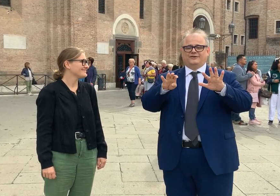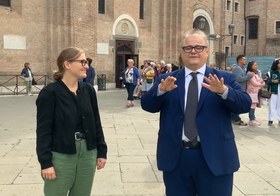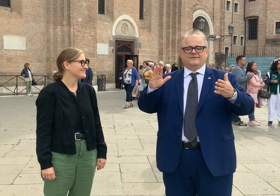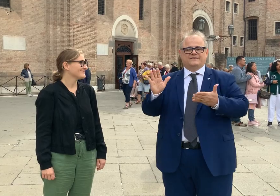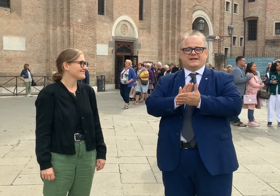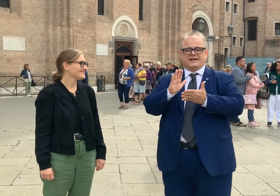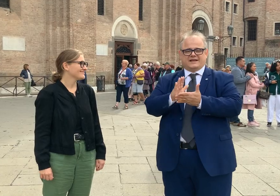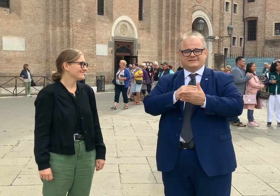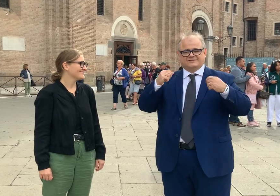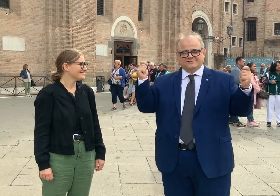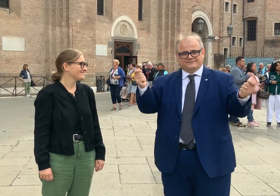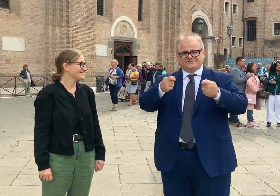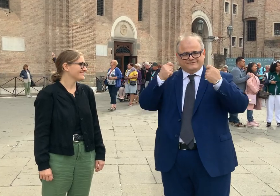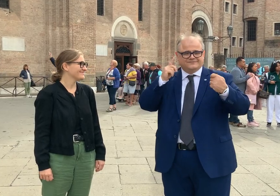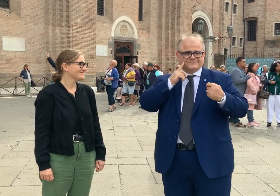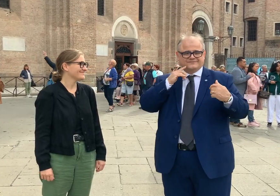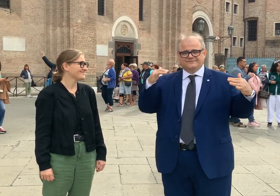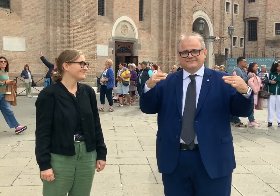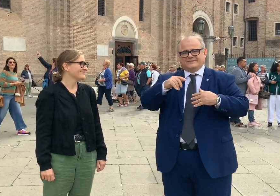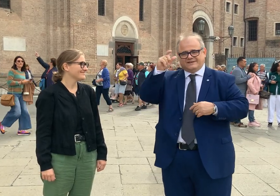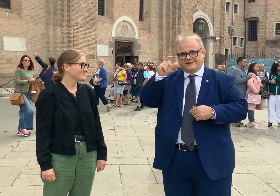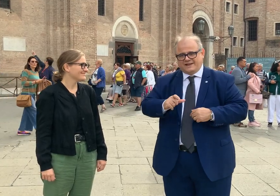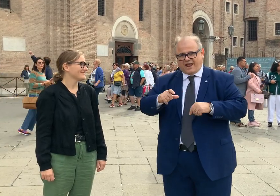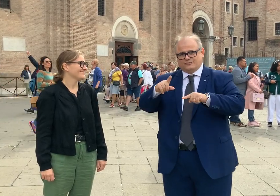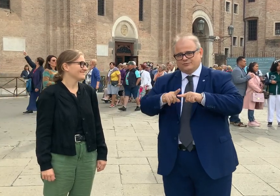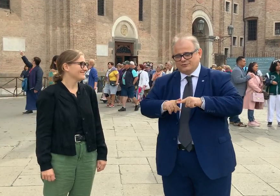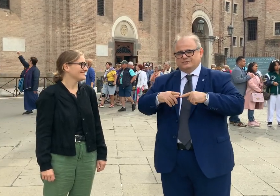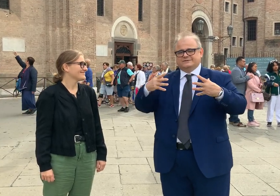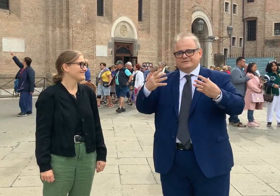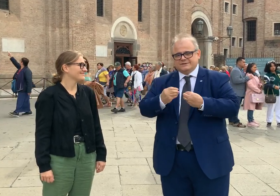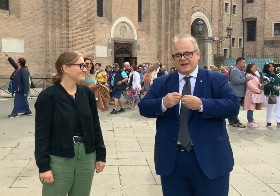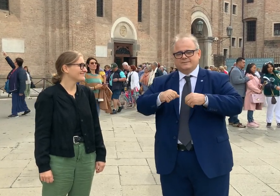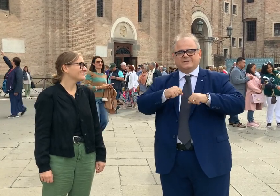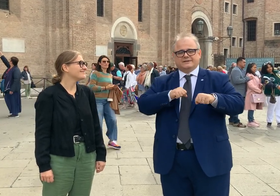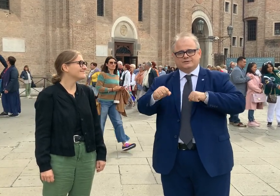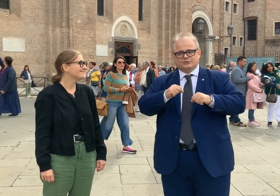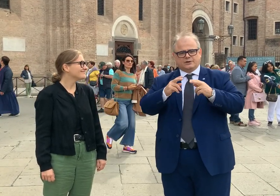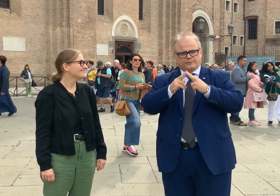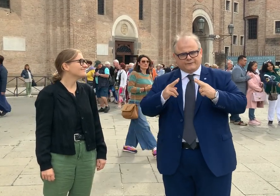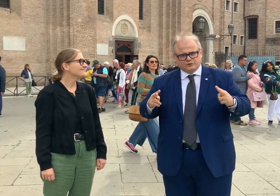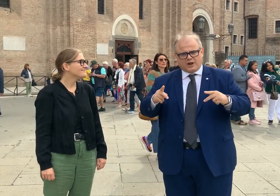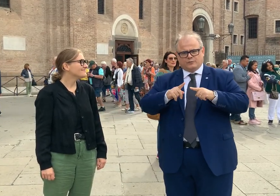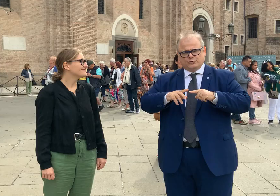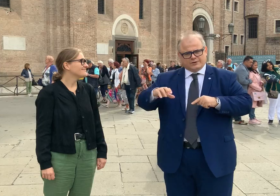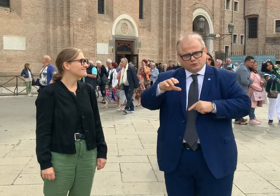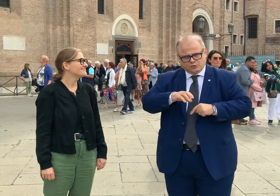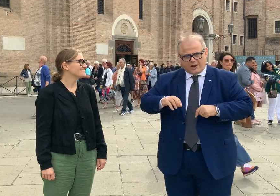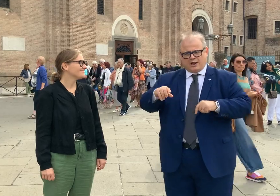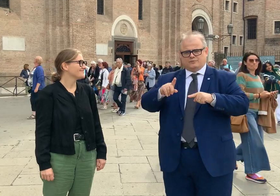fino ad oggi che festeggiamo il 90° anniversario dell'Ente insieme a tutti i sordi italiani, i dirigenti provinciali e regionali,